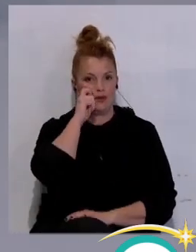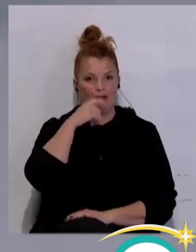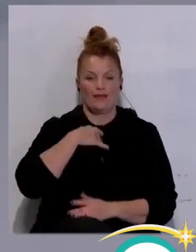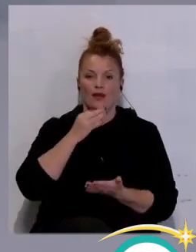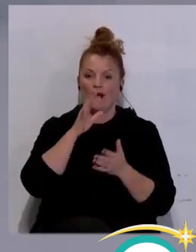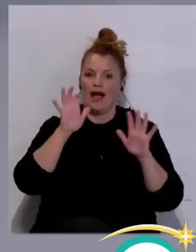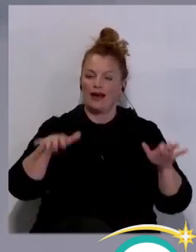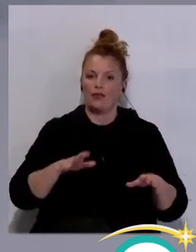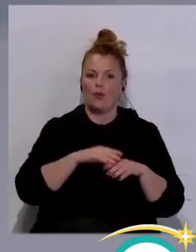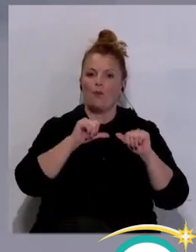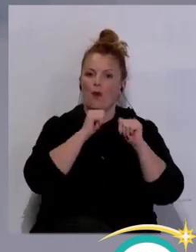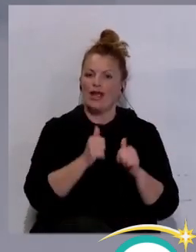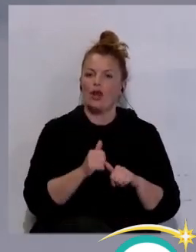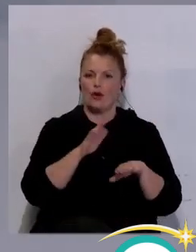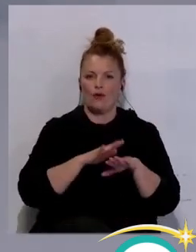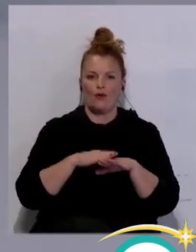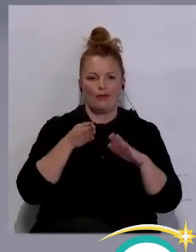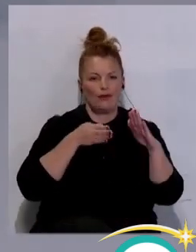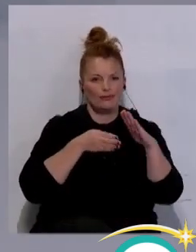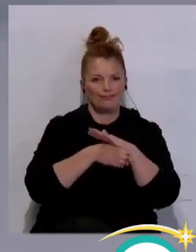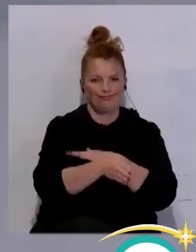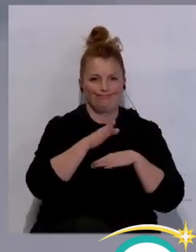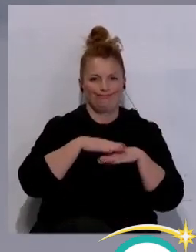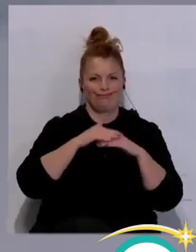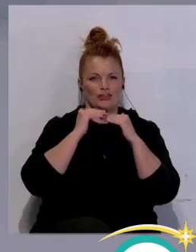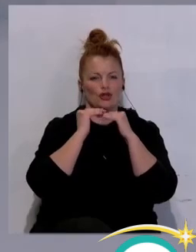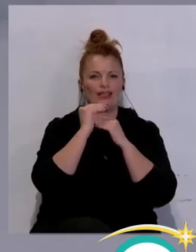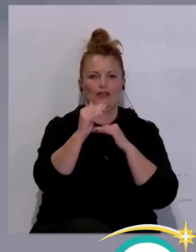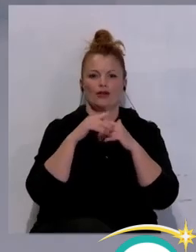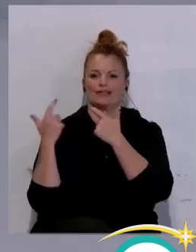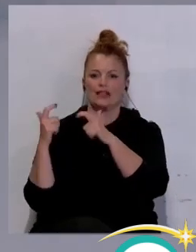modelo accesible sostenible y en convivencia con el resto de sectores económicos según el